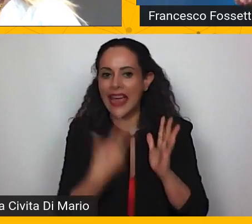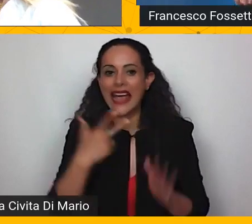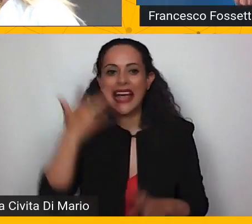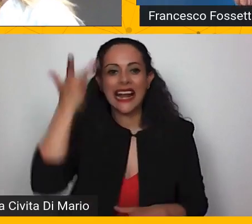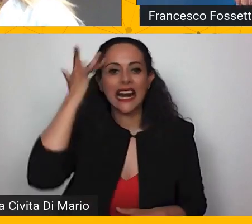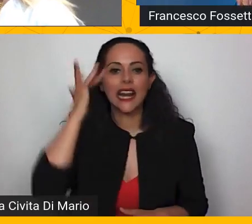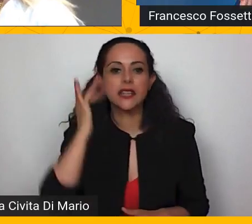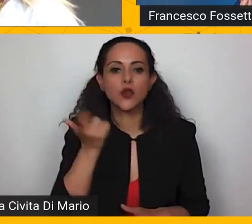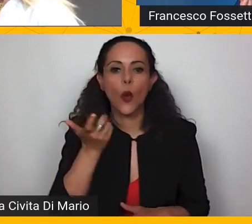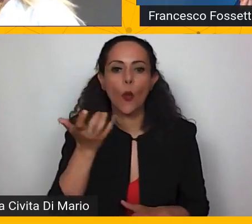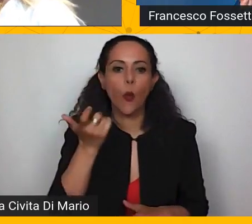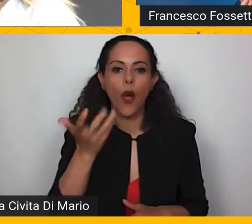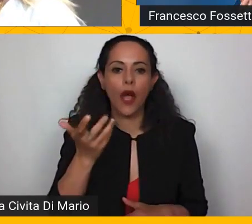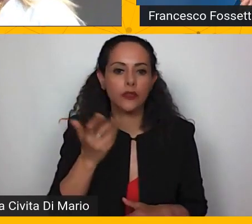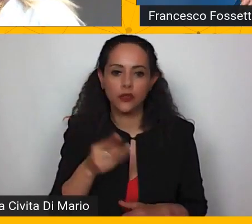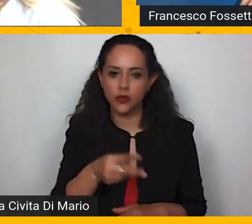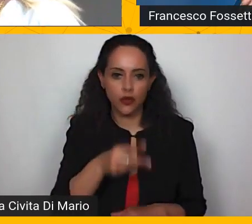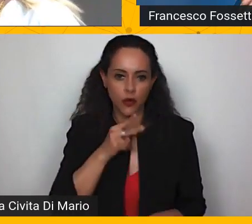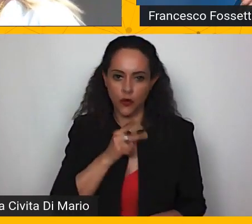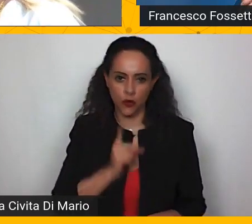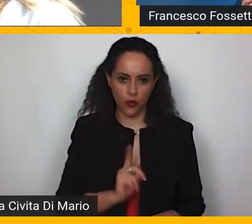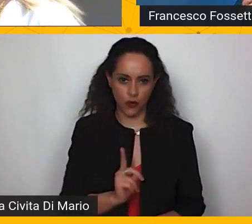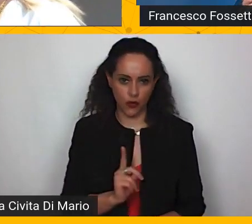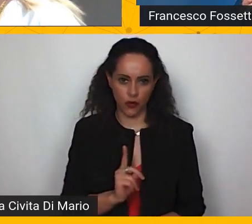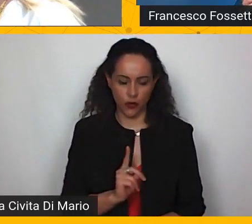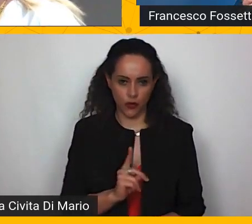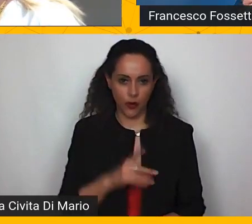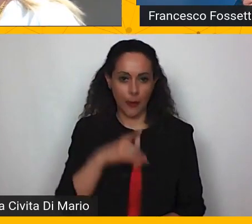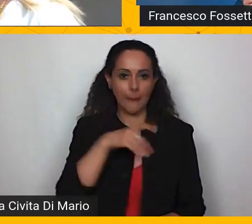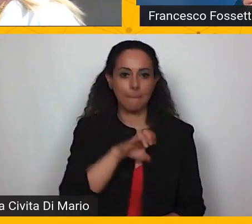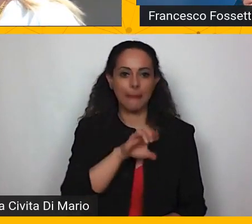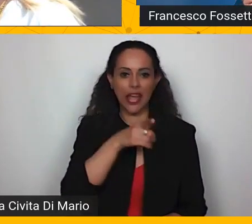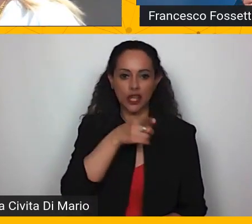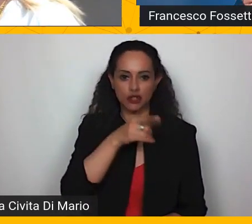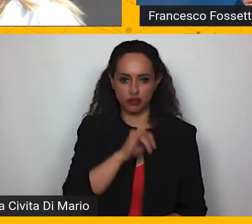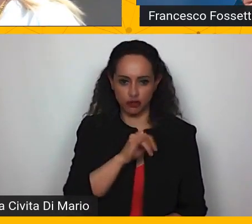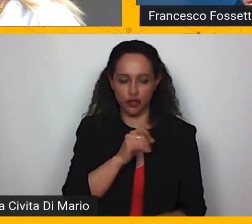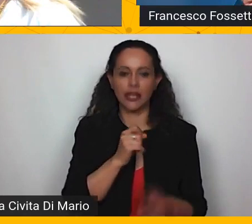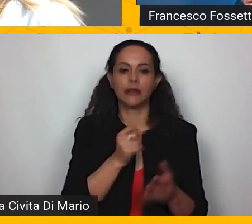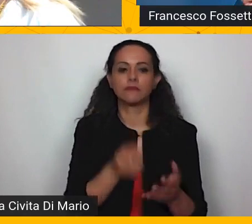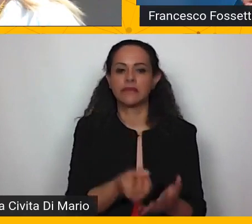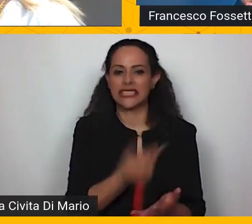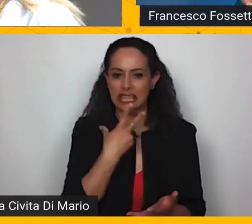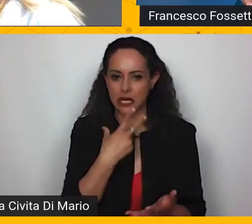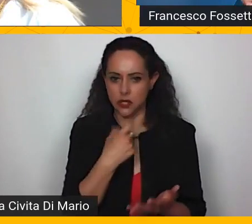quanto rischiosi possono essere questi sistemi. Quindi il pege